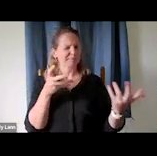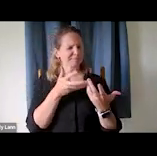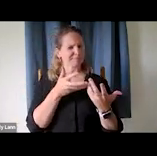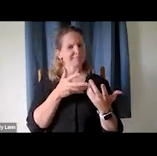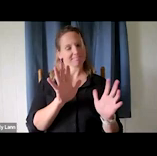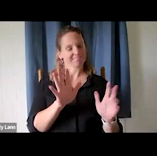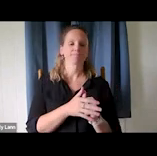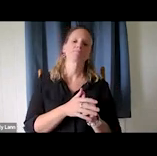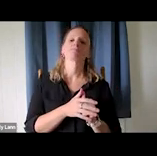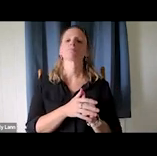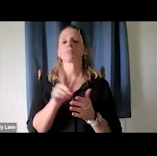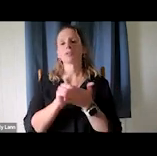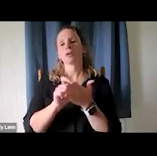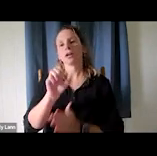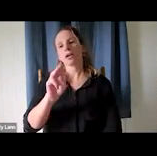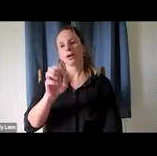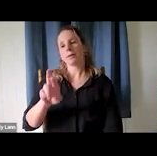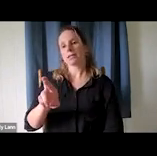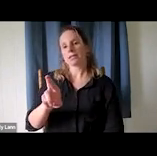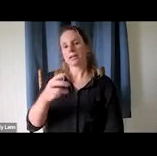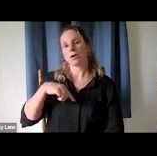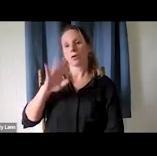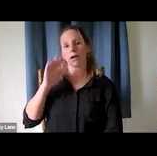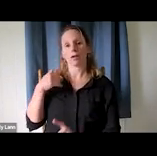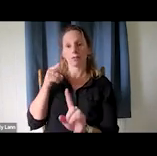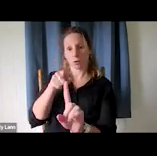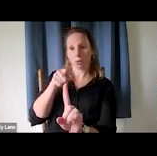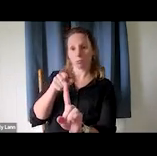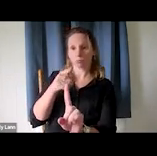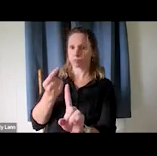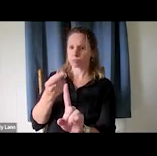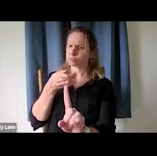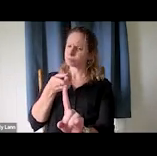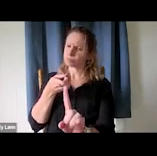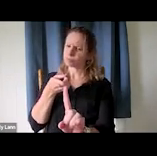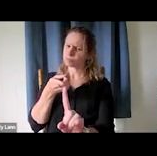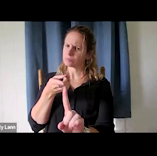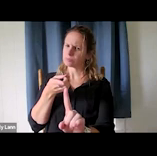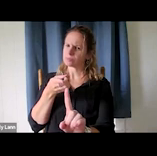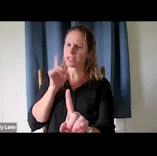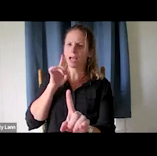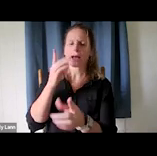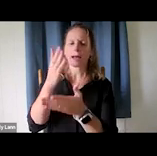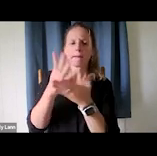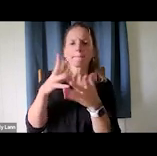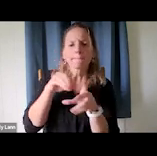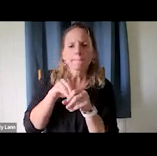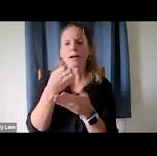Al redactar los MSR, tenemos un objetivo en mente, el cual es formar parte de las pruebas que crean la historia